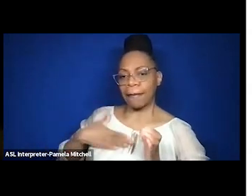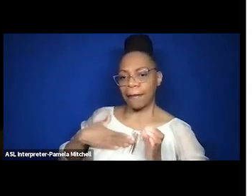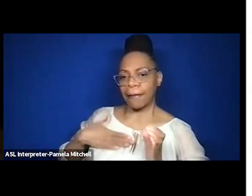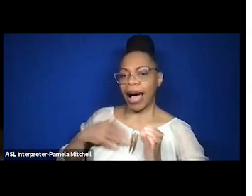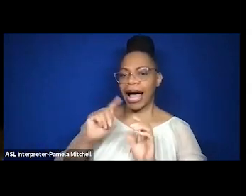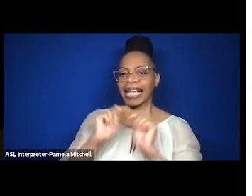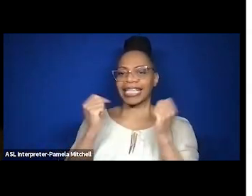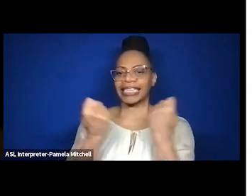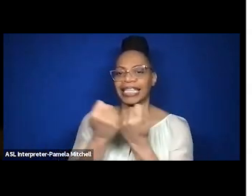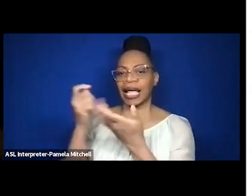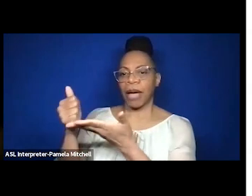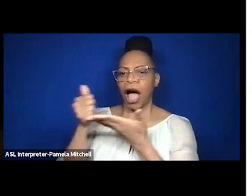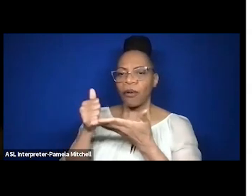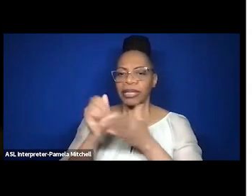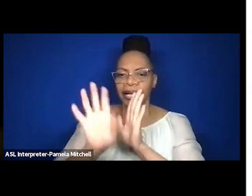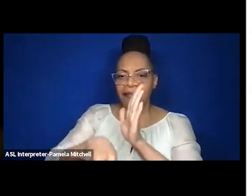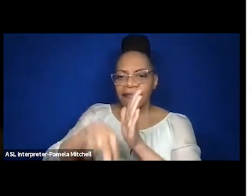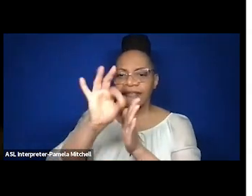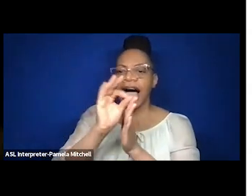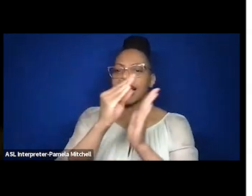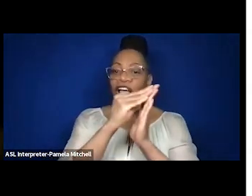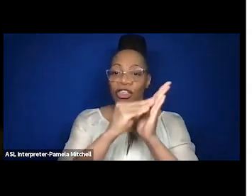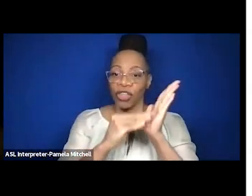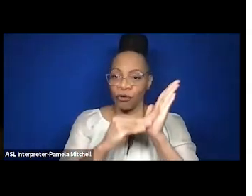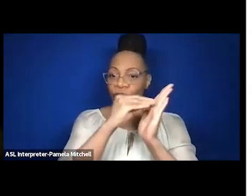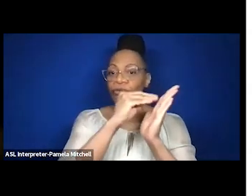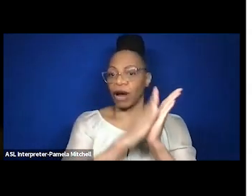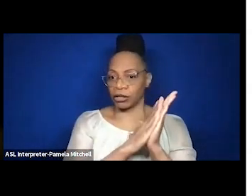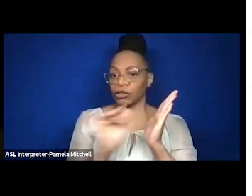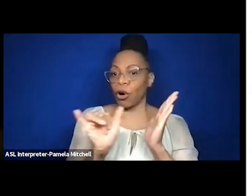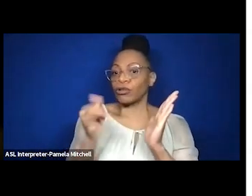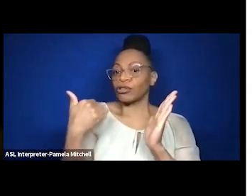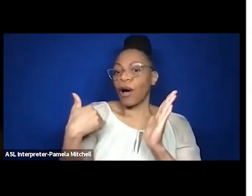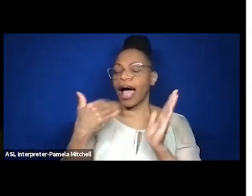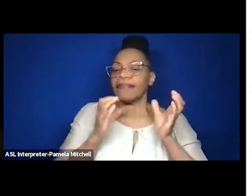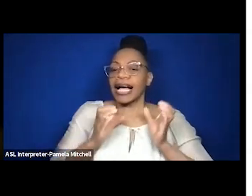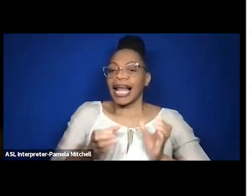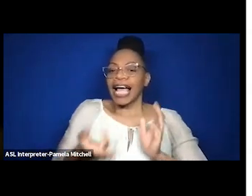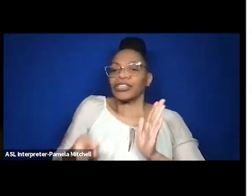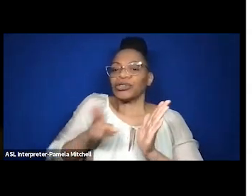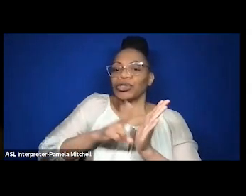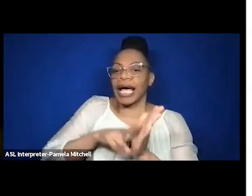a buscar esos registros y también a hacer que los clientes firmen la documentación necesaria, etc.